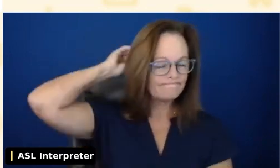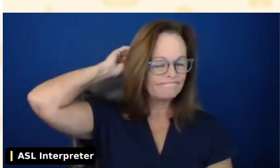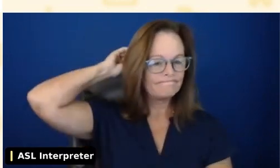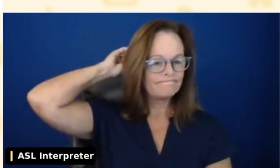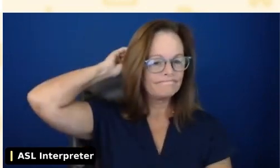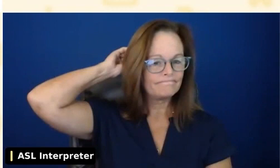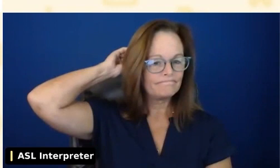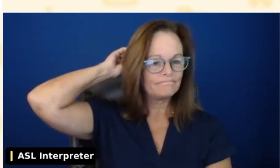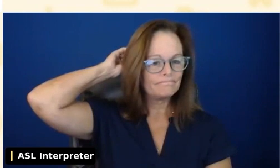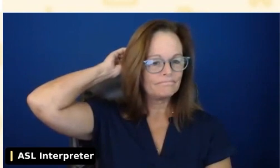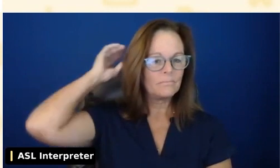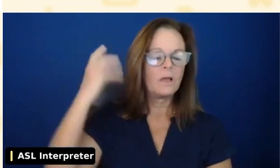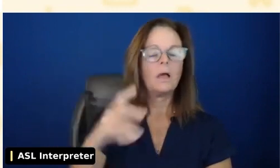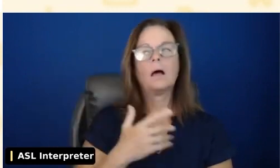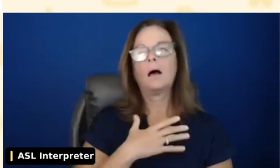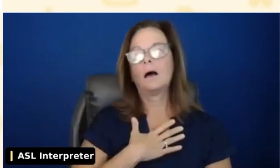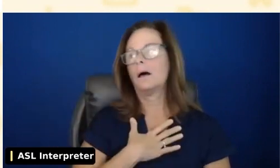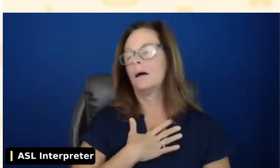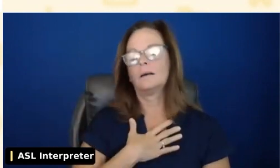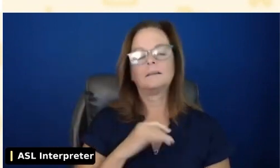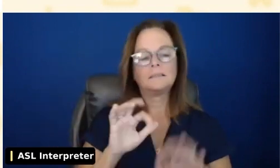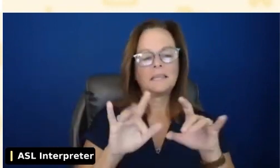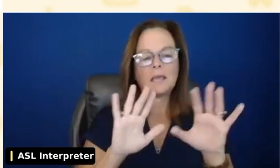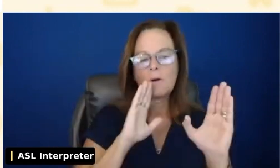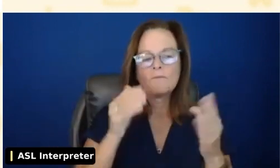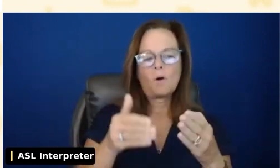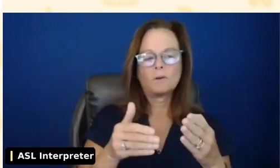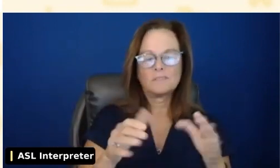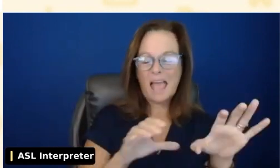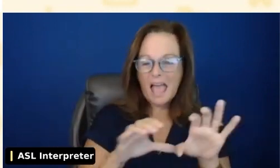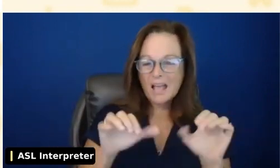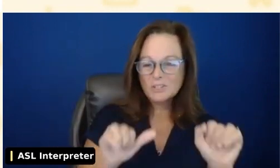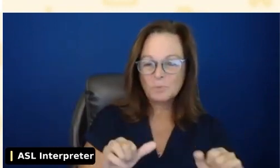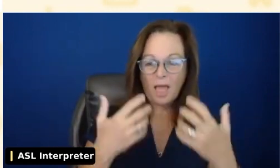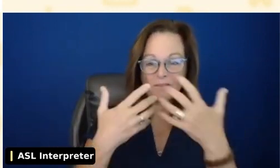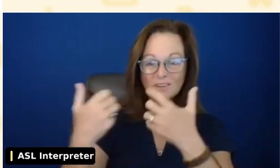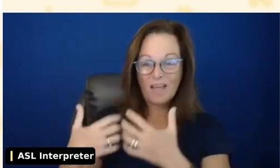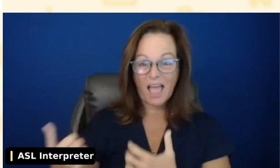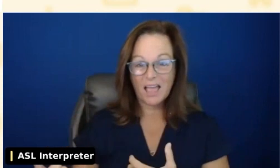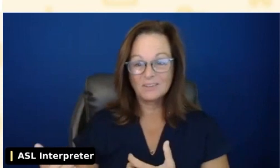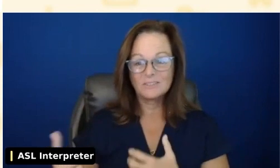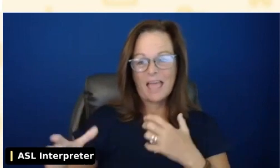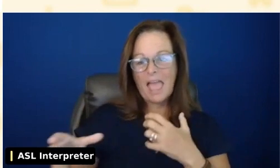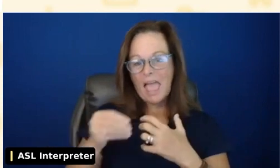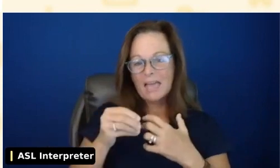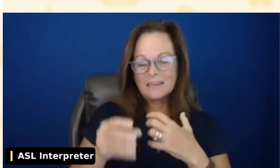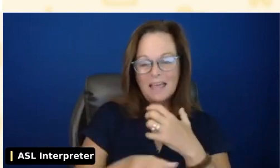¿Puede el teclado enfocar todos los elementos procesables? Sí. ¿Tienen elementos div donde agregan elementos para tí?